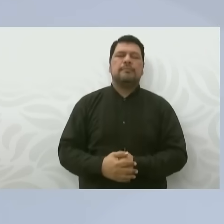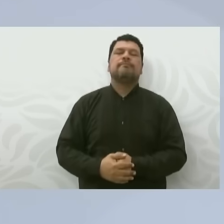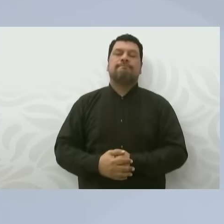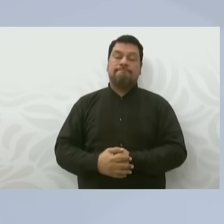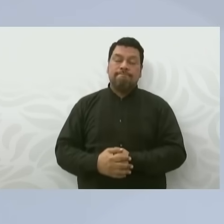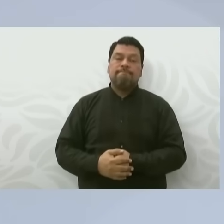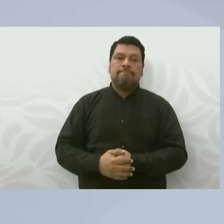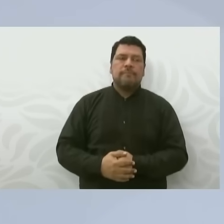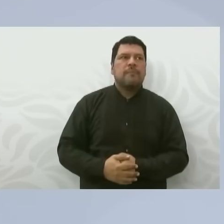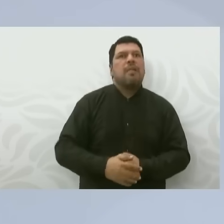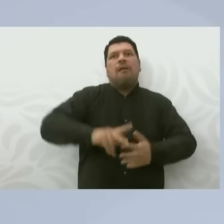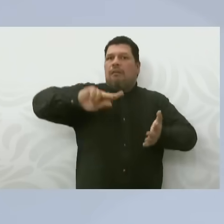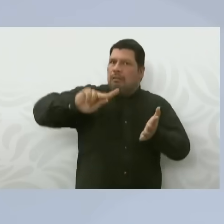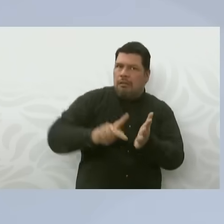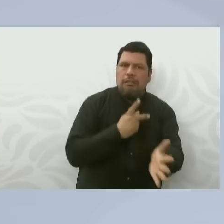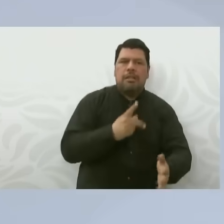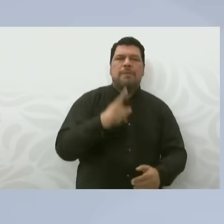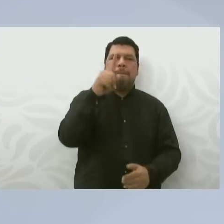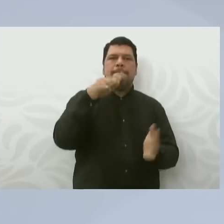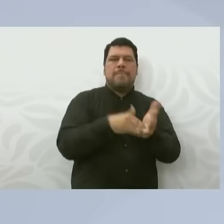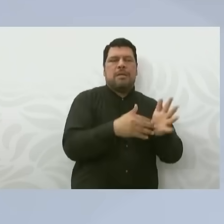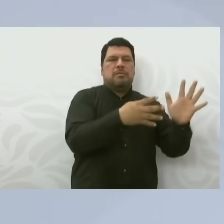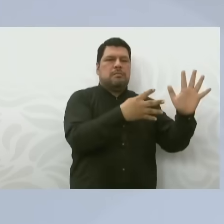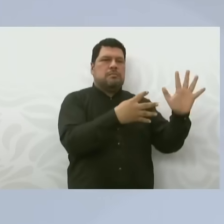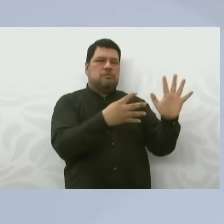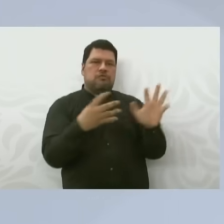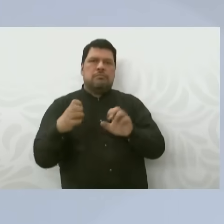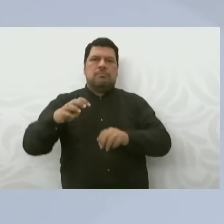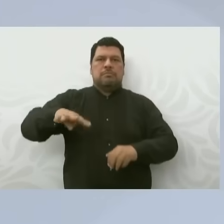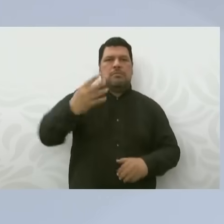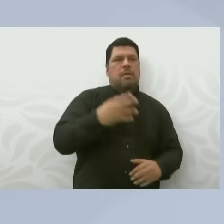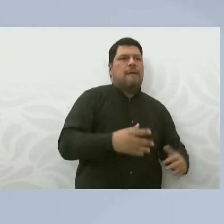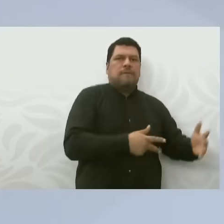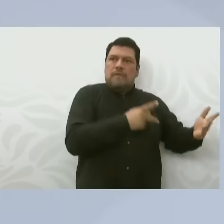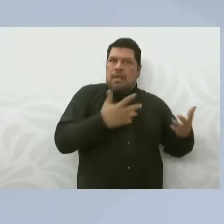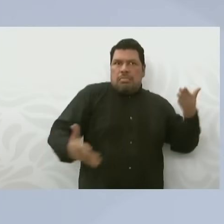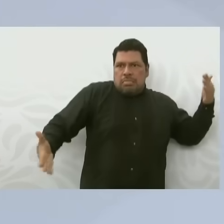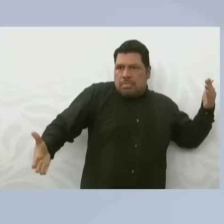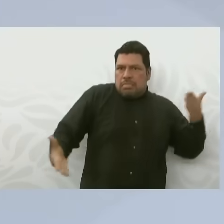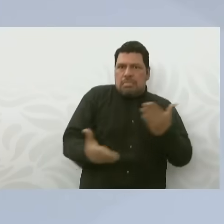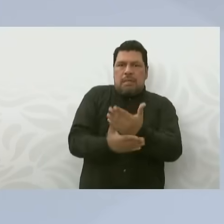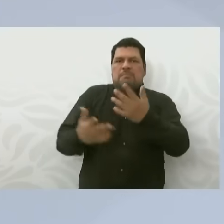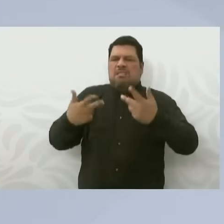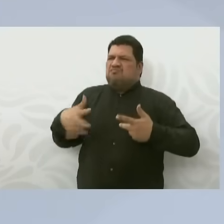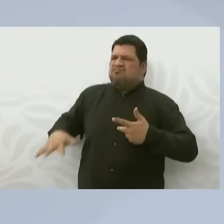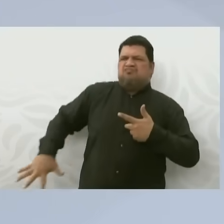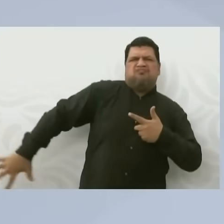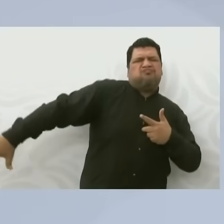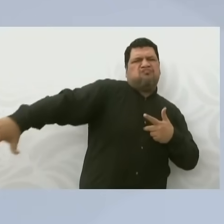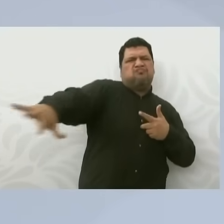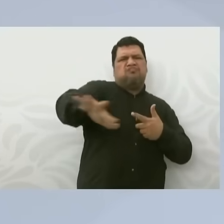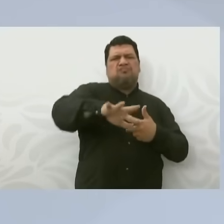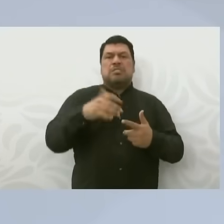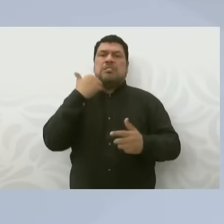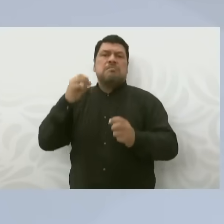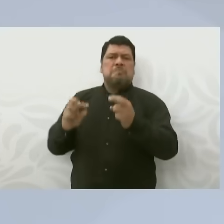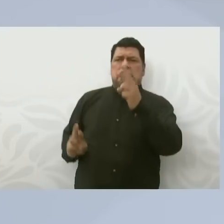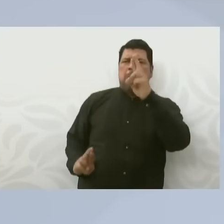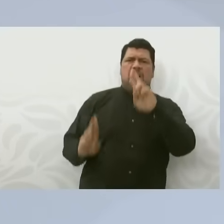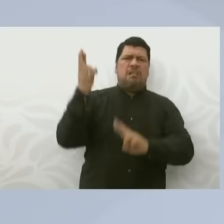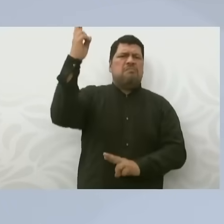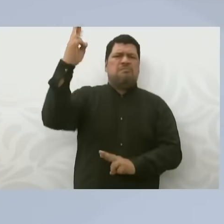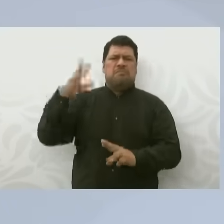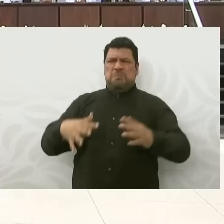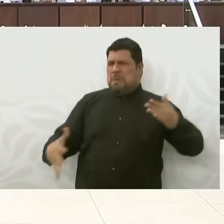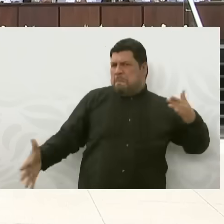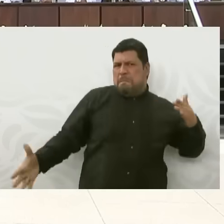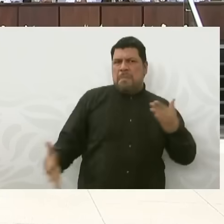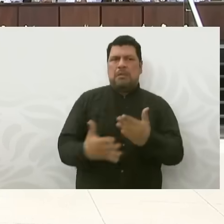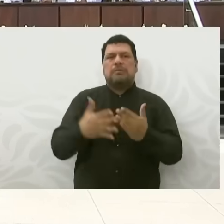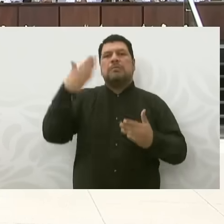invasión se gestó en 1914 en plena Revolución Mexicana recordemos que había luchas internas